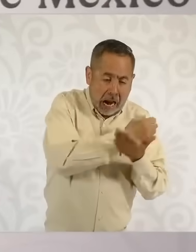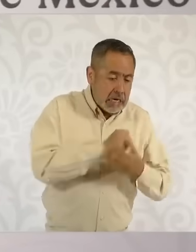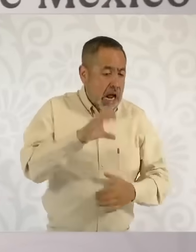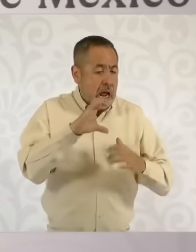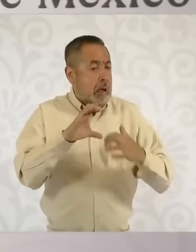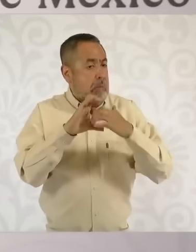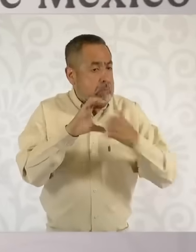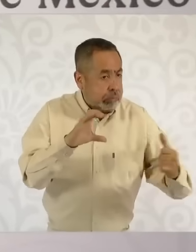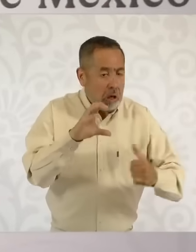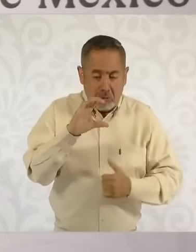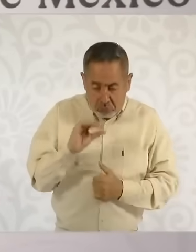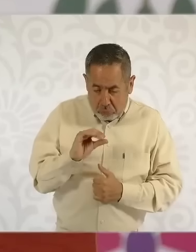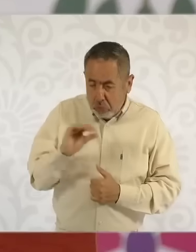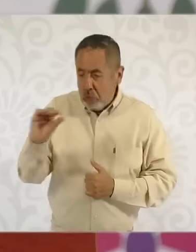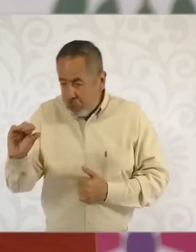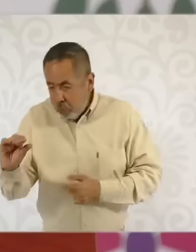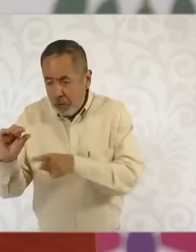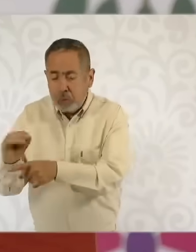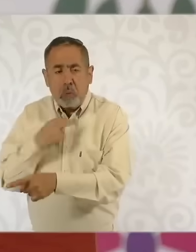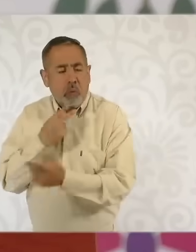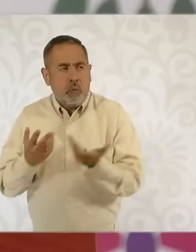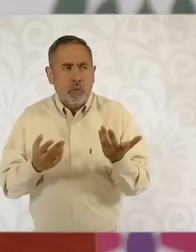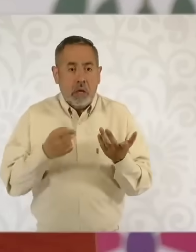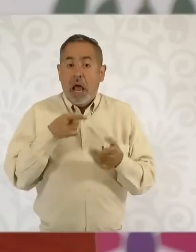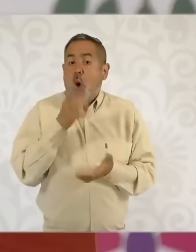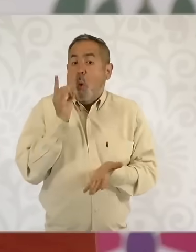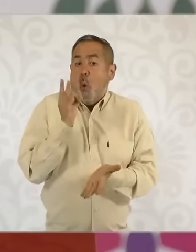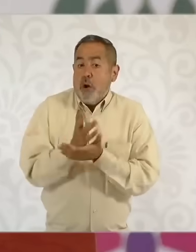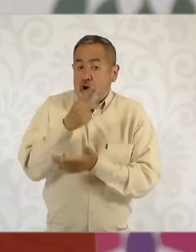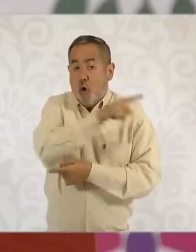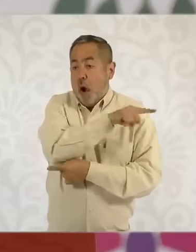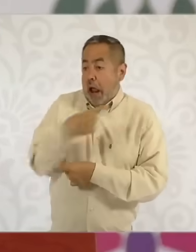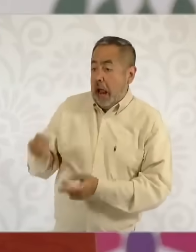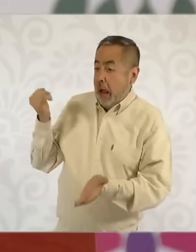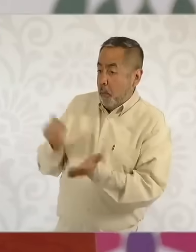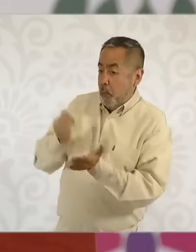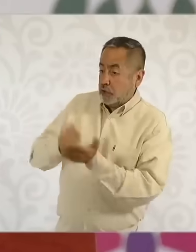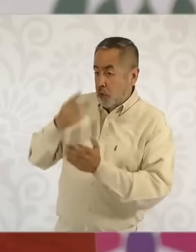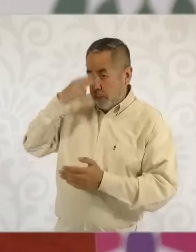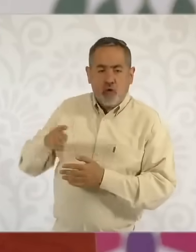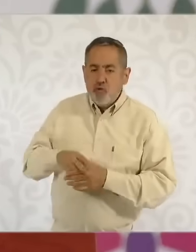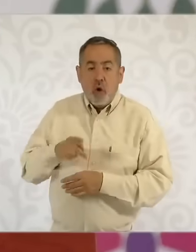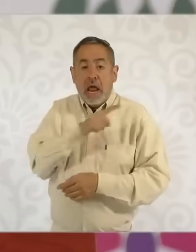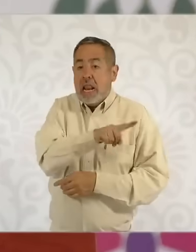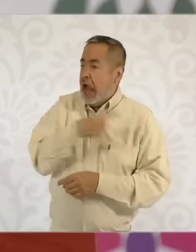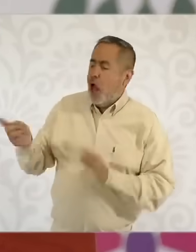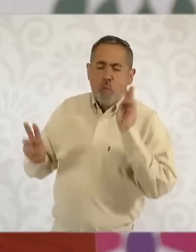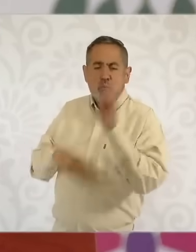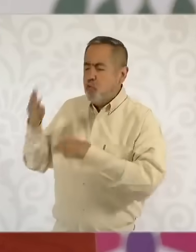que no solo era para México sino para todo el mundo Ahí planteamos una estrategia y sí